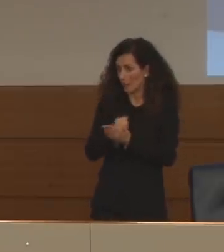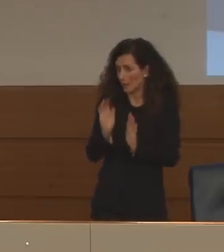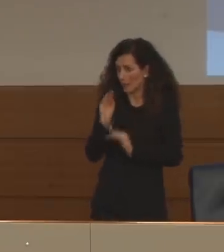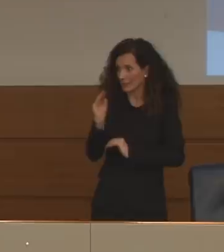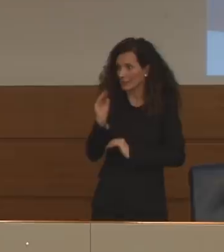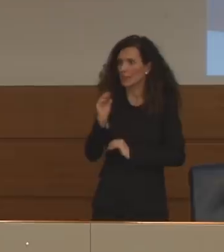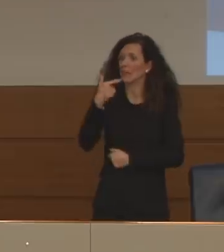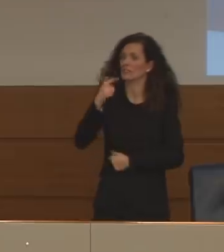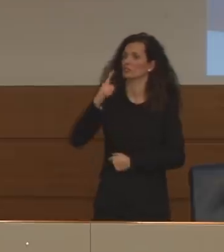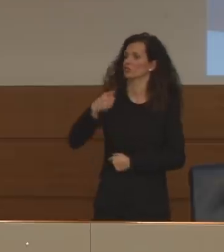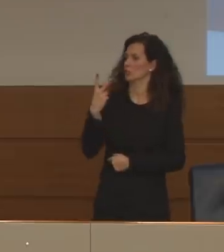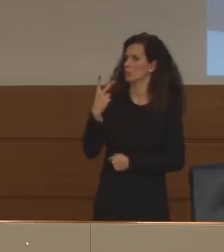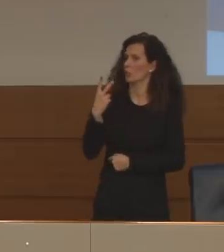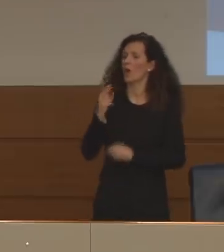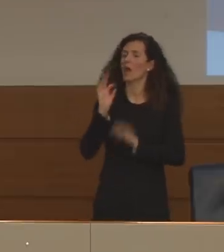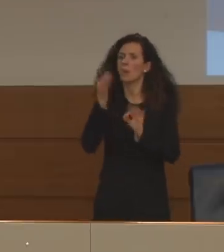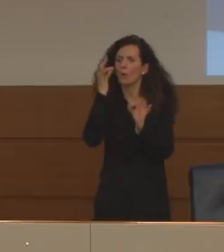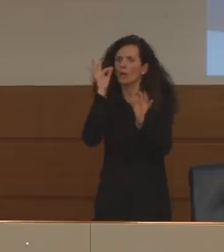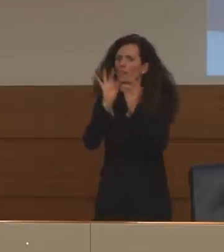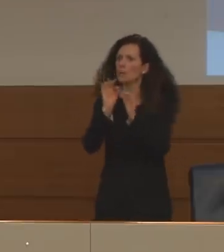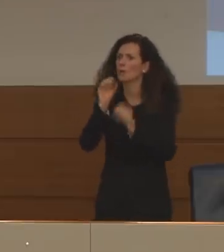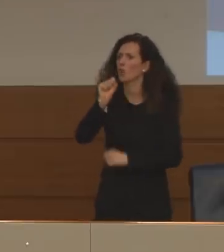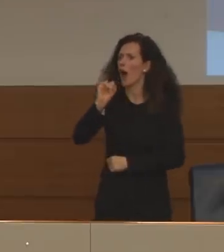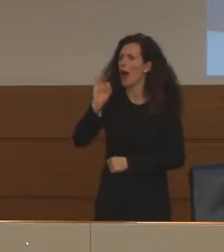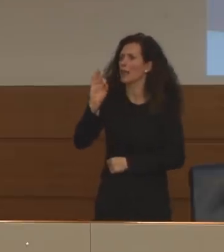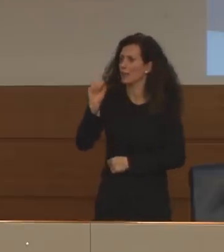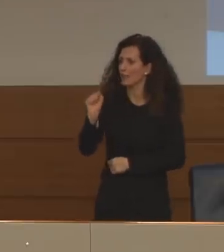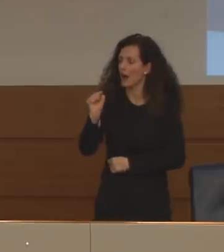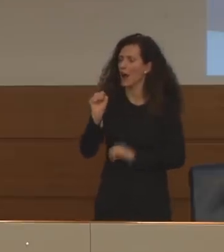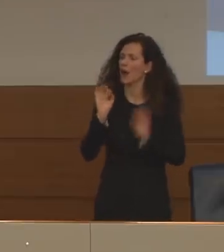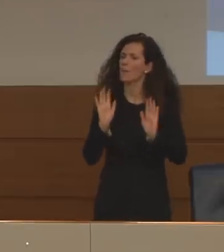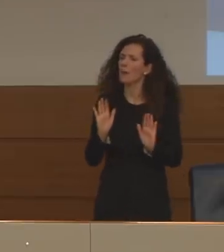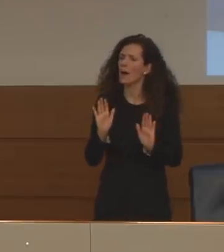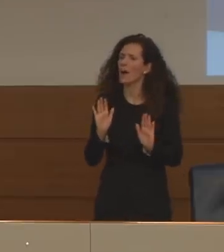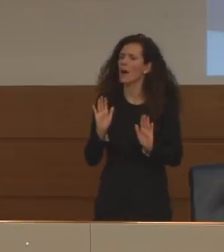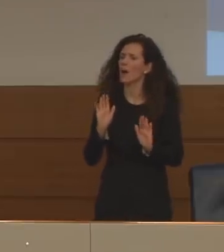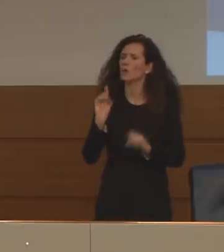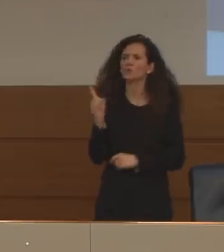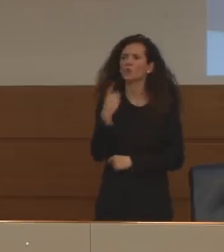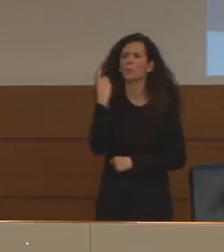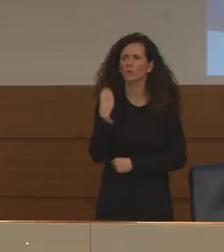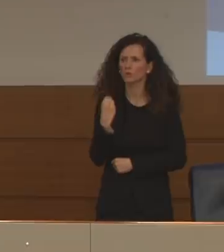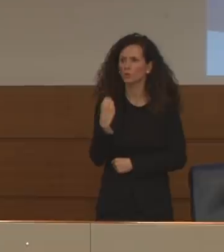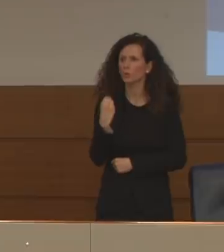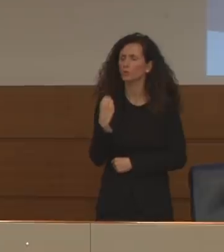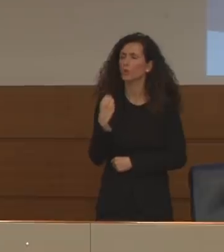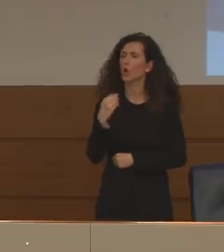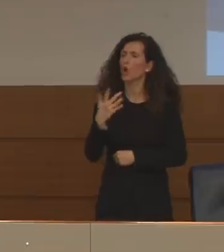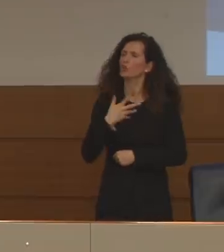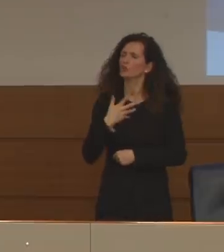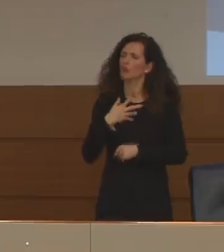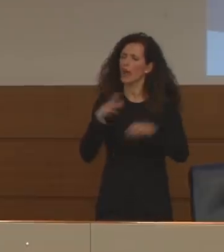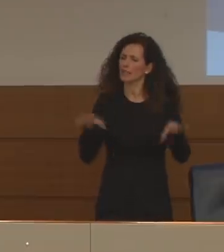(giornalista) Il riferimento è specifico dall'Aifa ma soprattutto siccome c'era il via libera per la